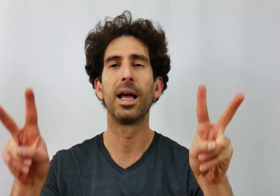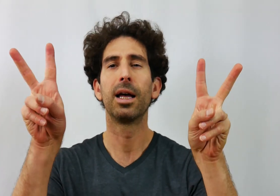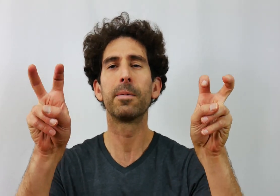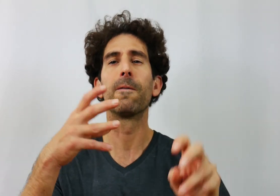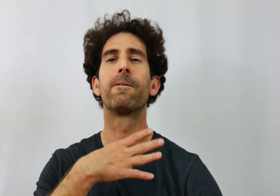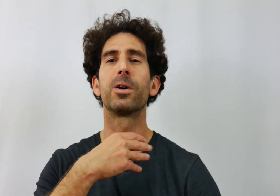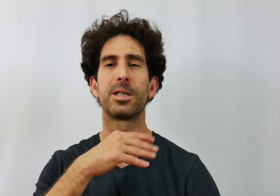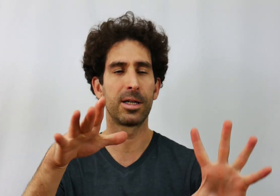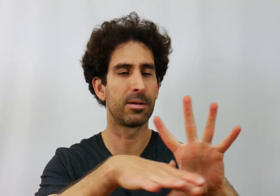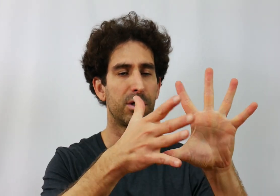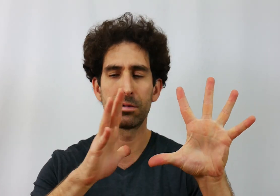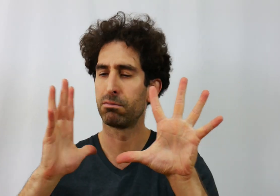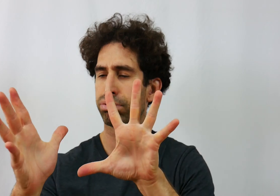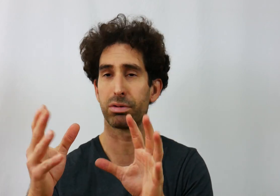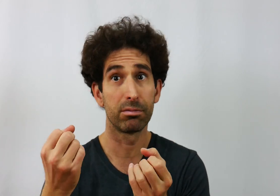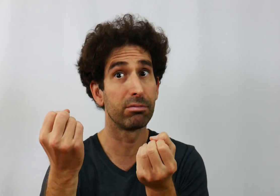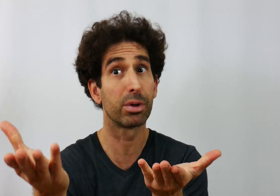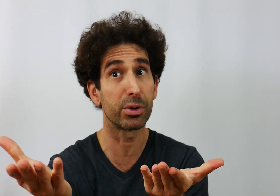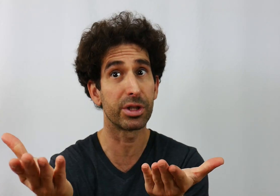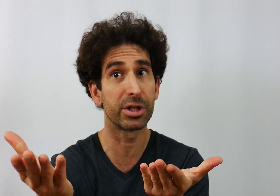Voici ma proposition d'expression imagée en LSF.